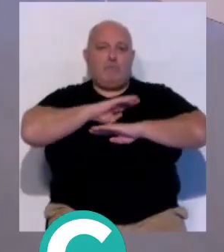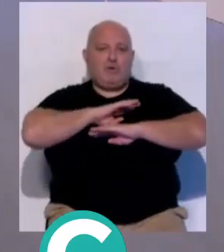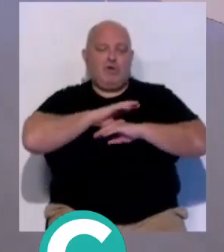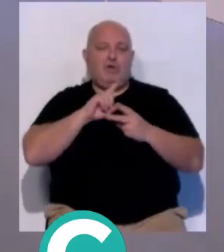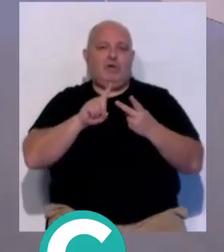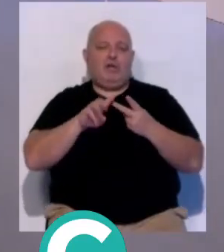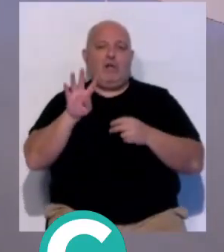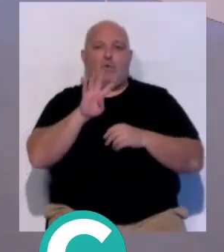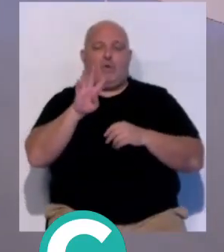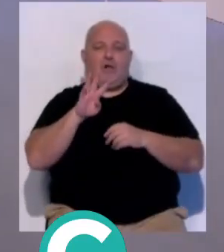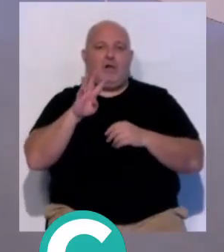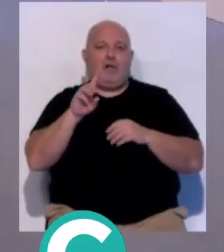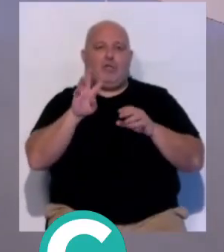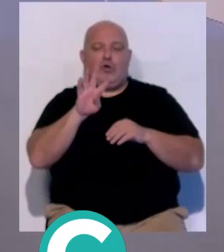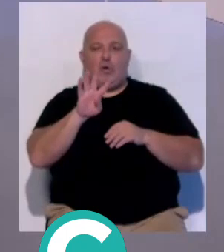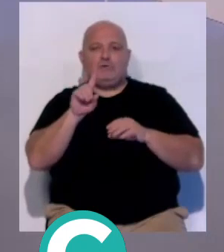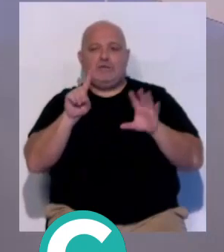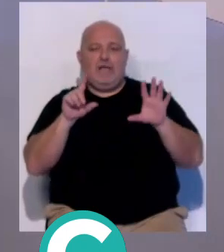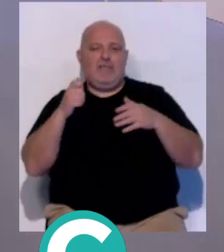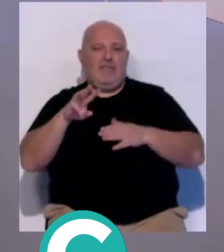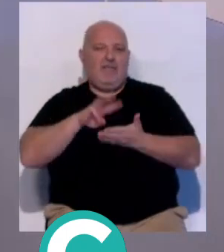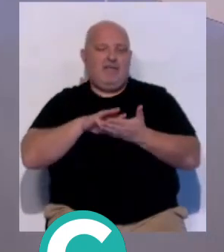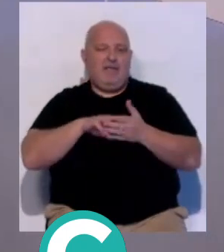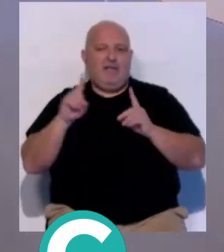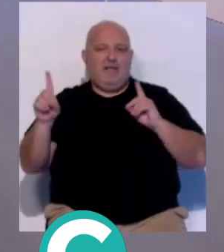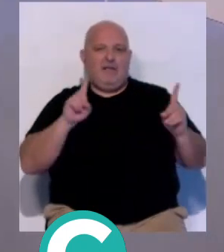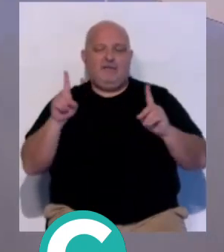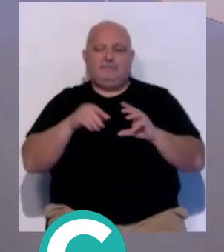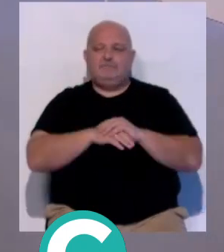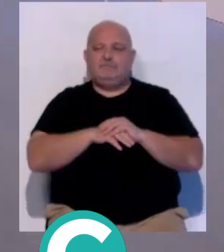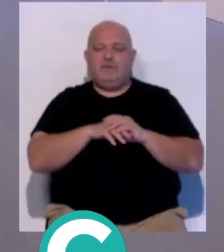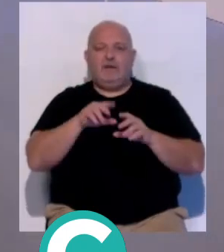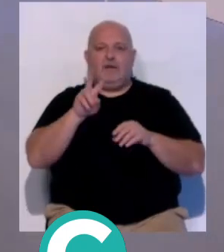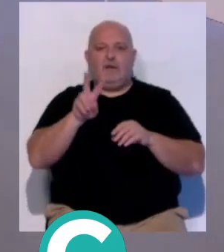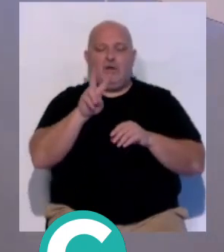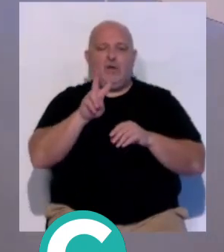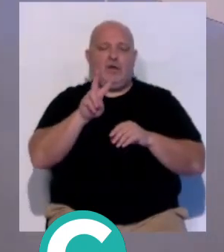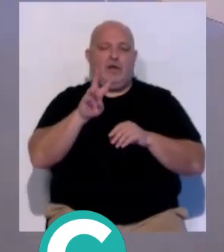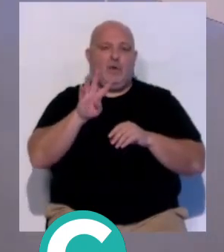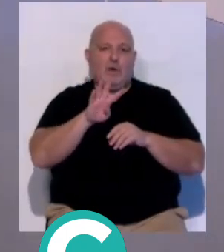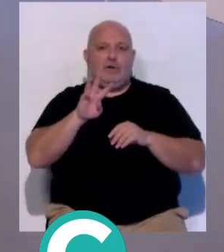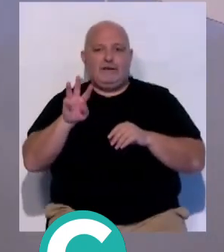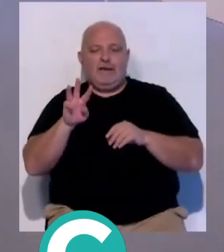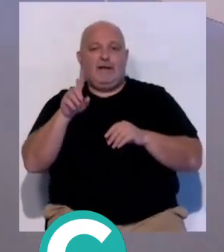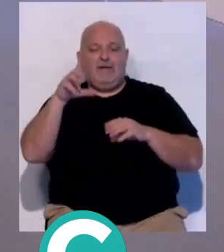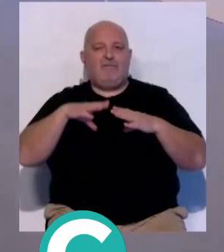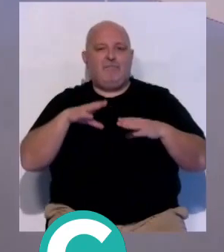el 4 el 12 y el 3 son la línea defensiva los dos laterales el dos era el 4 y el 3 en Brasil el 2 Y